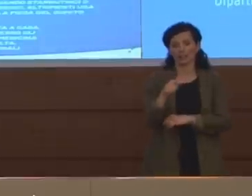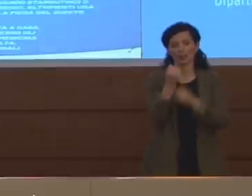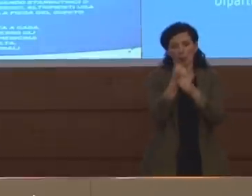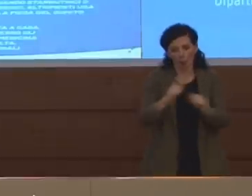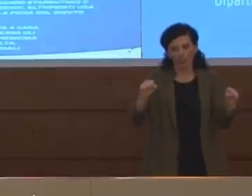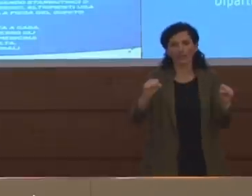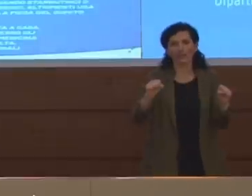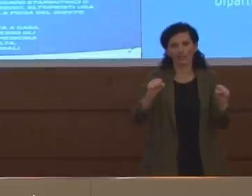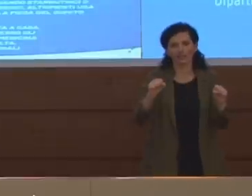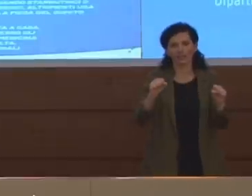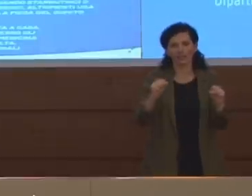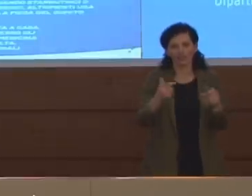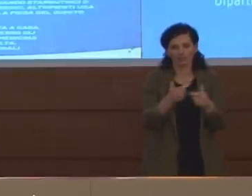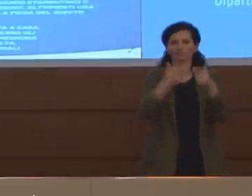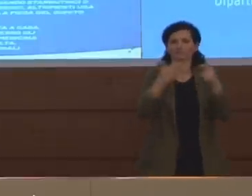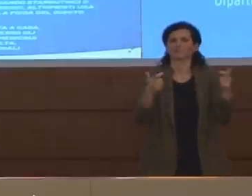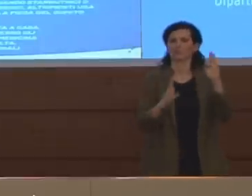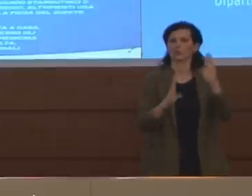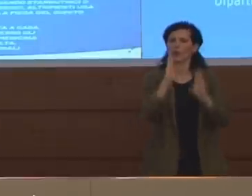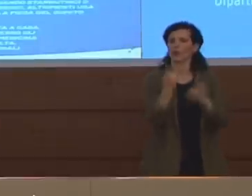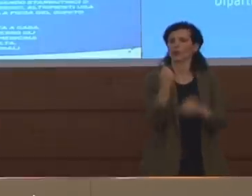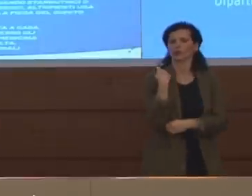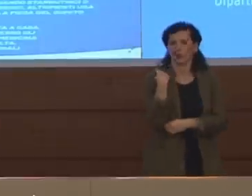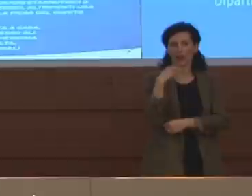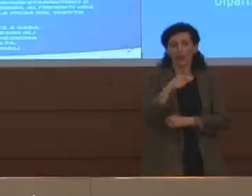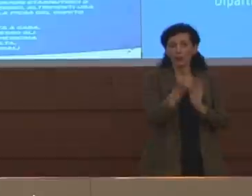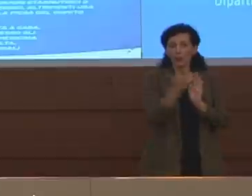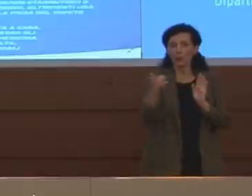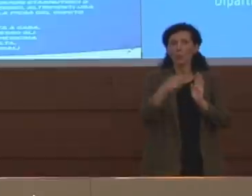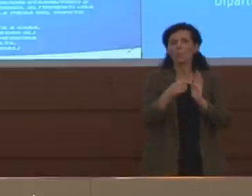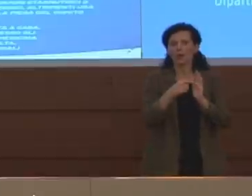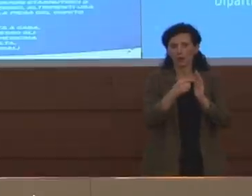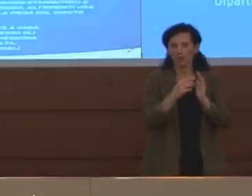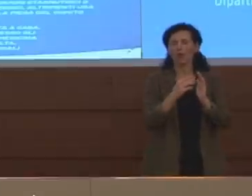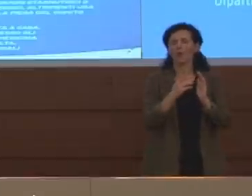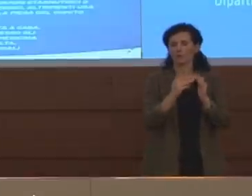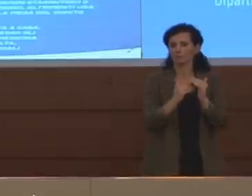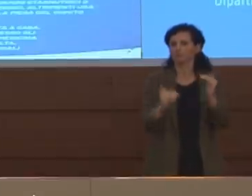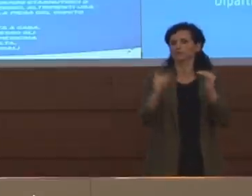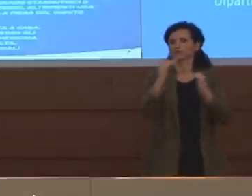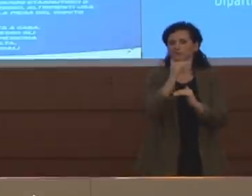rispetto a ieri. E' il numero più alto in assoluto dall'inizio dell'emergenza.